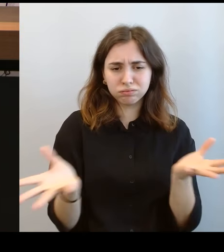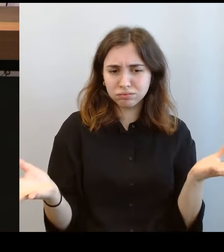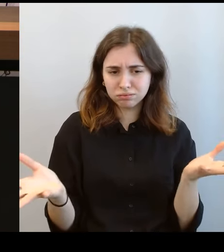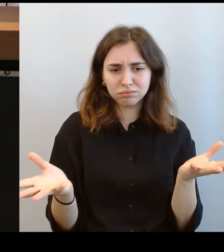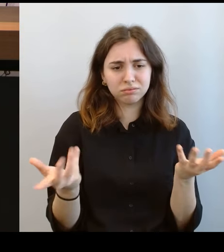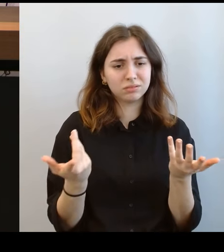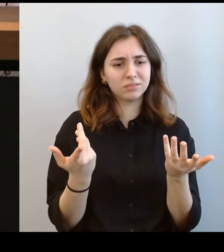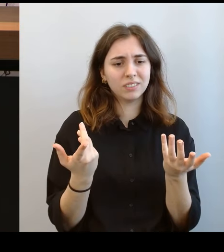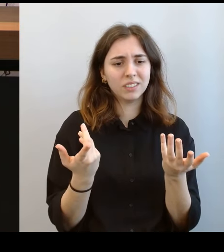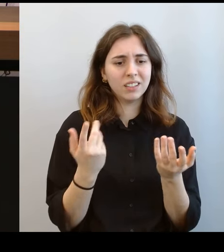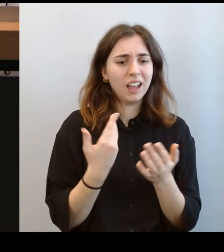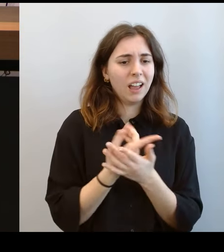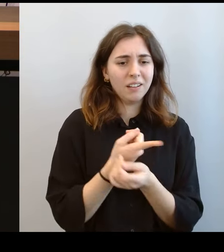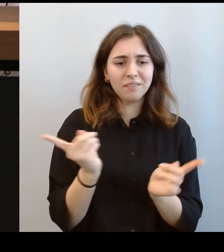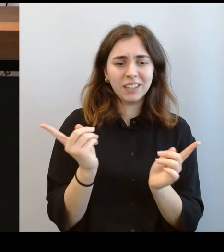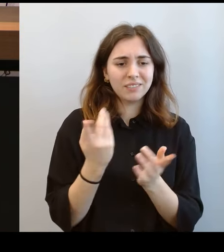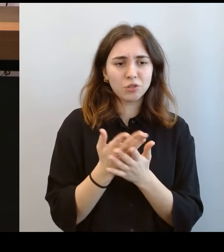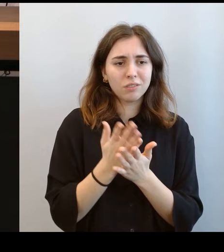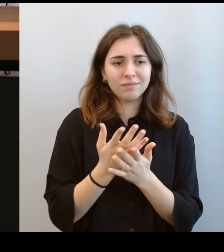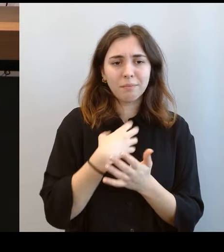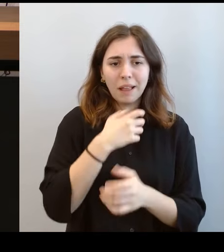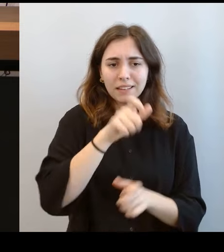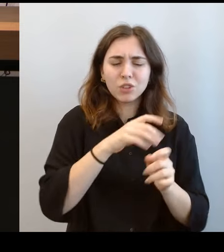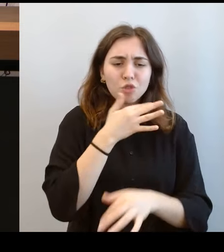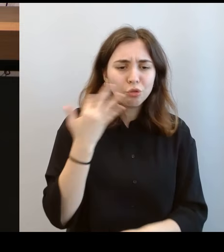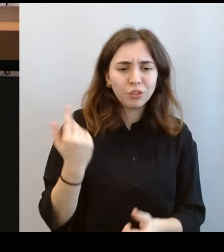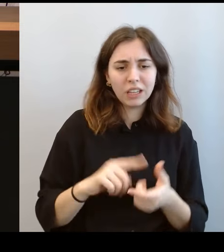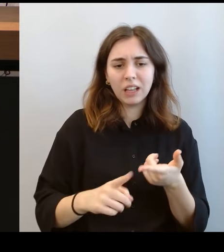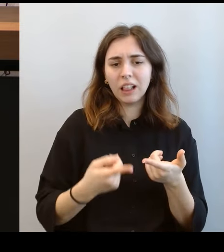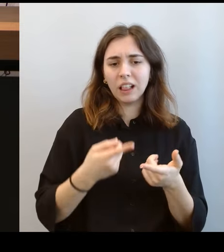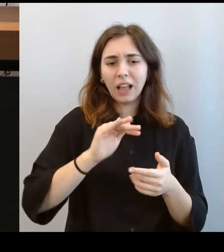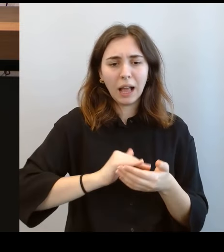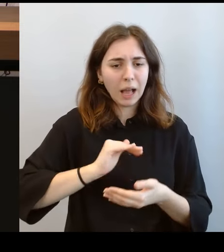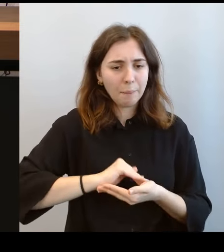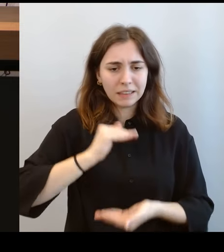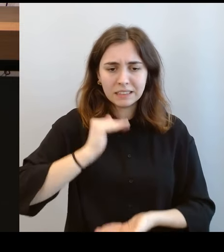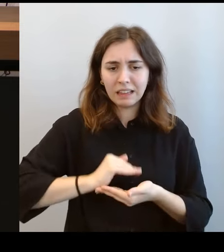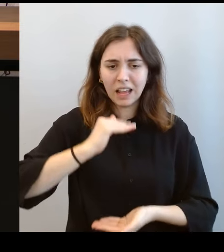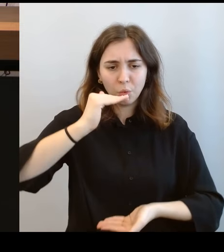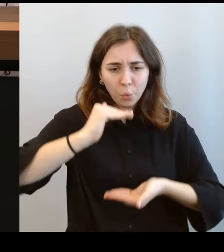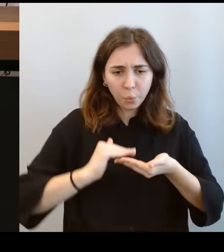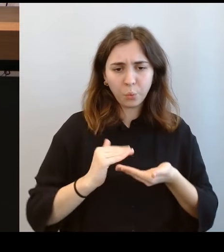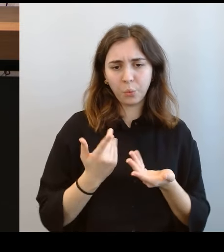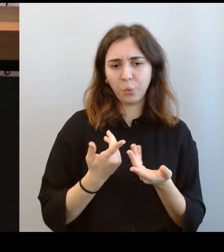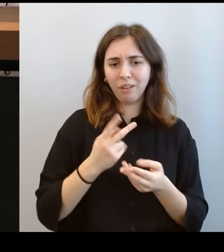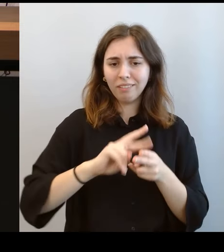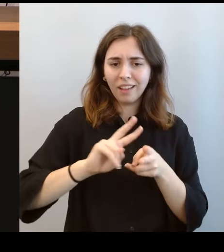in der Einrichtung, Personalmangel. Das sind die Fakten, die wir nicht ignorieren können, wenn eine